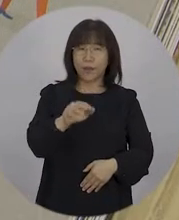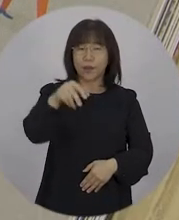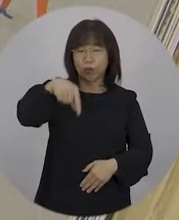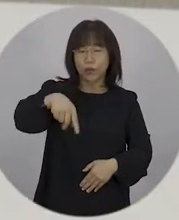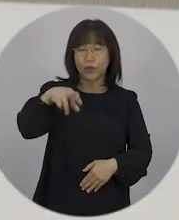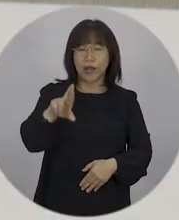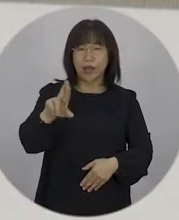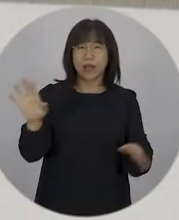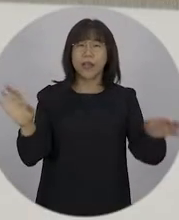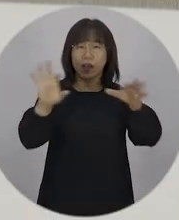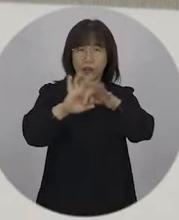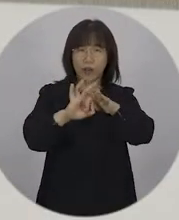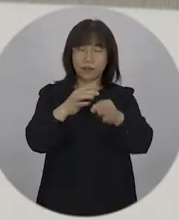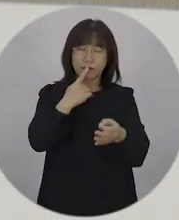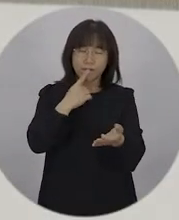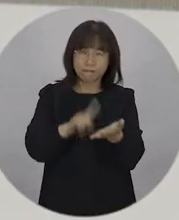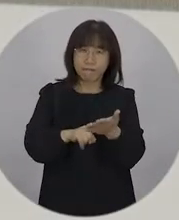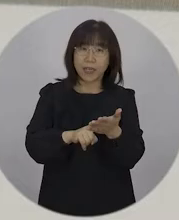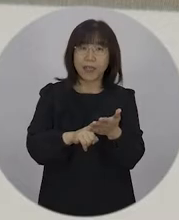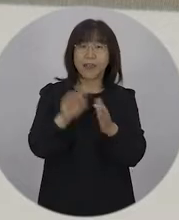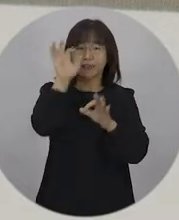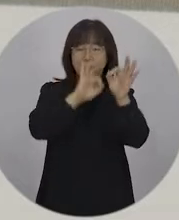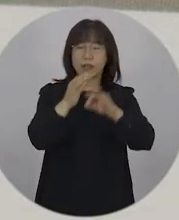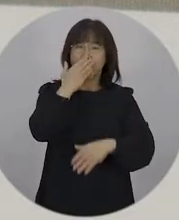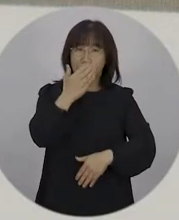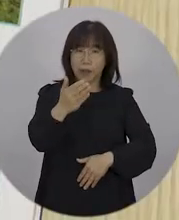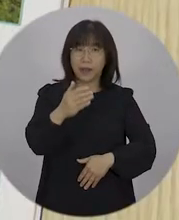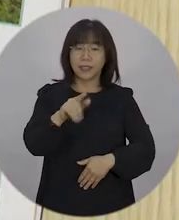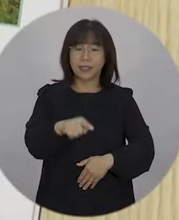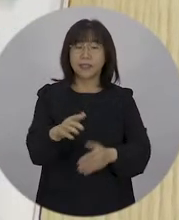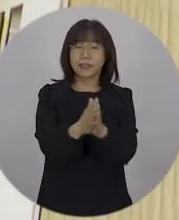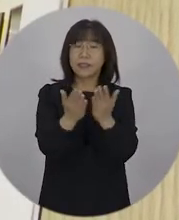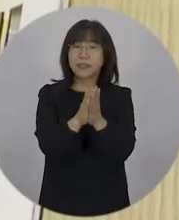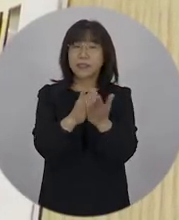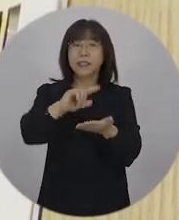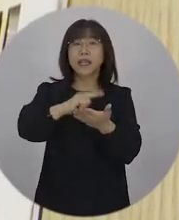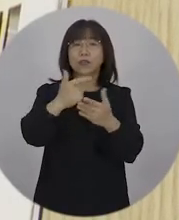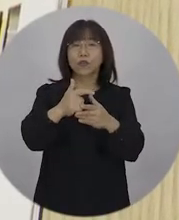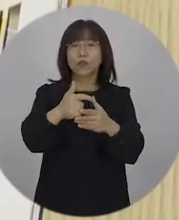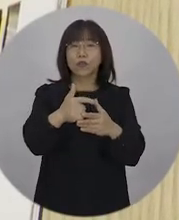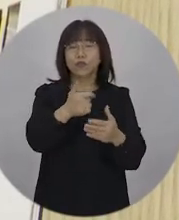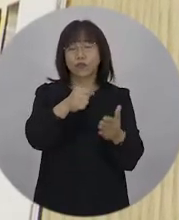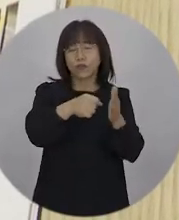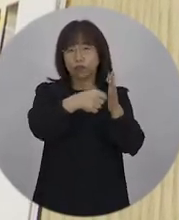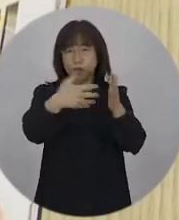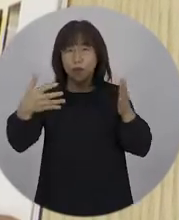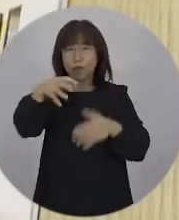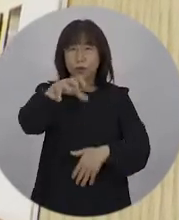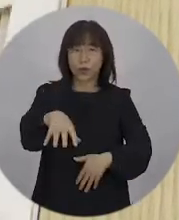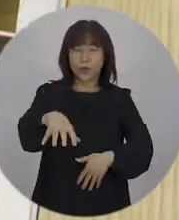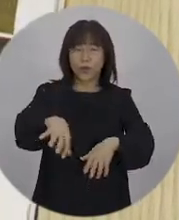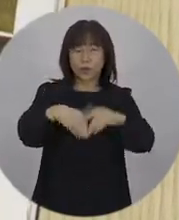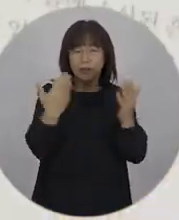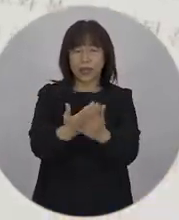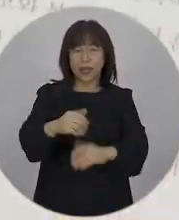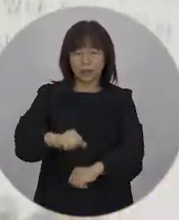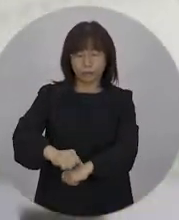dan memudahkan untuk menemukannya. 'Merenungkan Gangseo-gu' akan didistribusi ke berbagai tempat terkenal di Gangseo-gu,